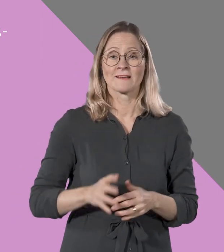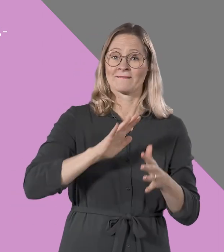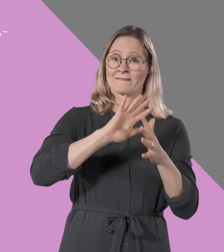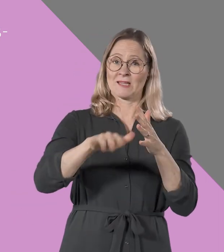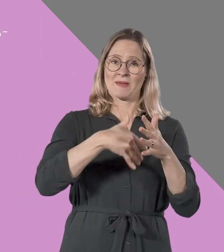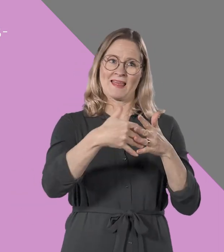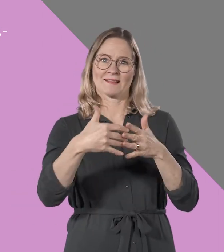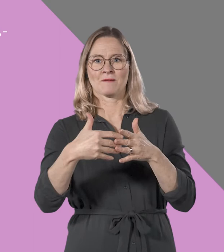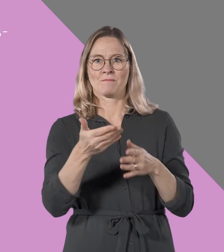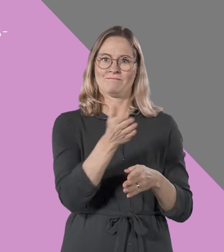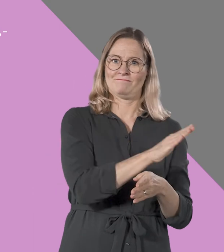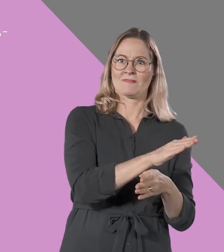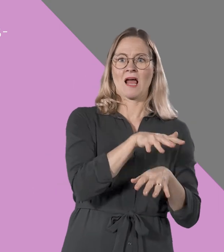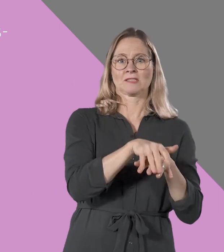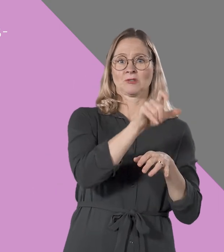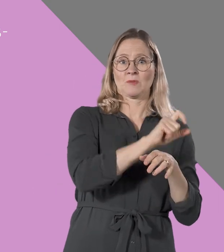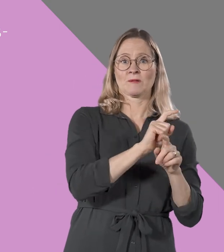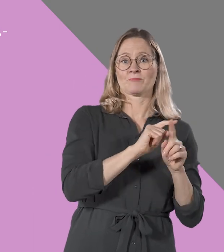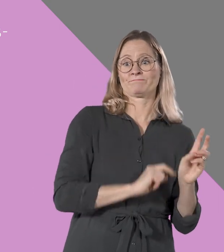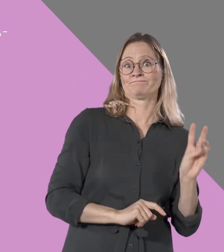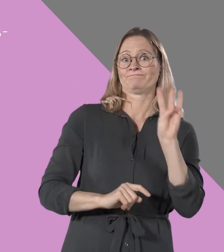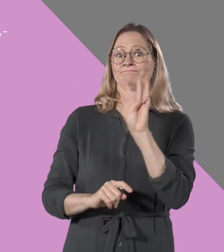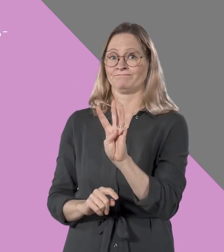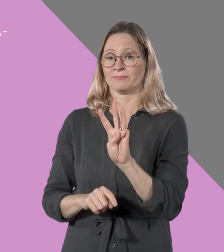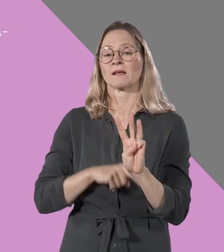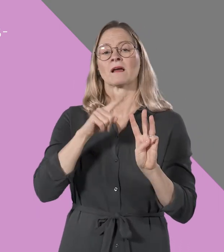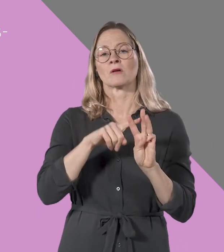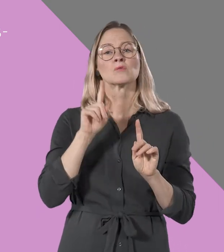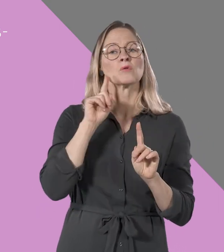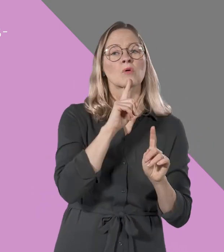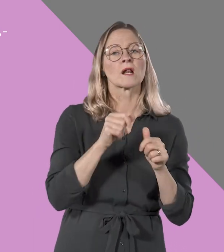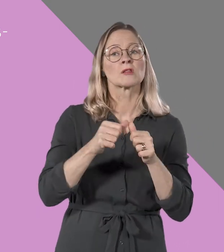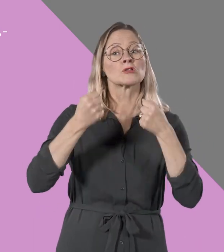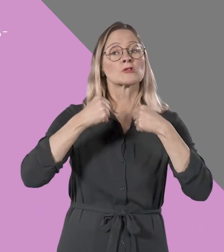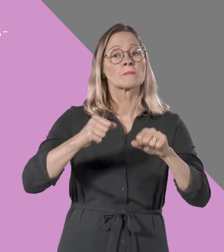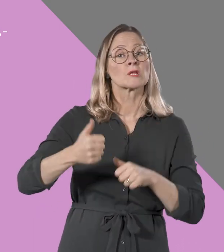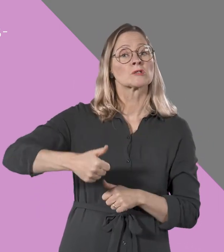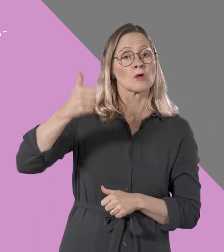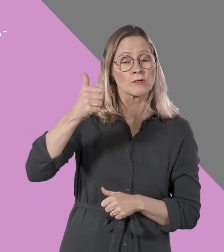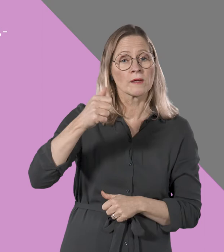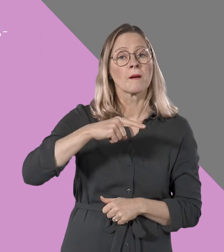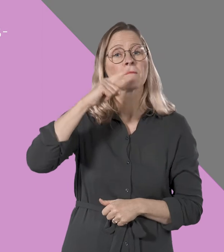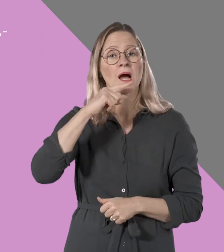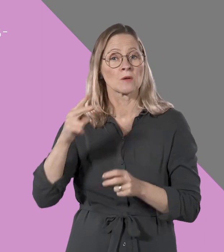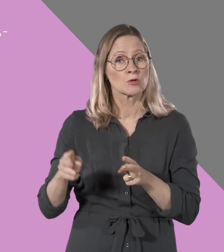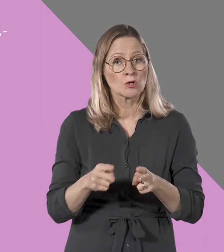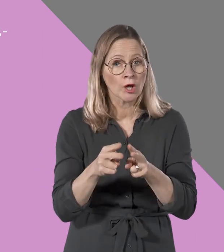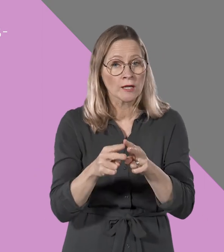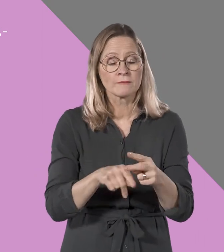Viittomakielten puolelta perustuslaki- valiokunta on kuullut asiantuntijoina - Kuurojen Liiton toiminnanjohtaja Markku Jokista, -